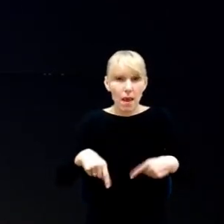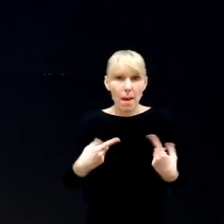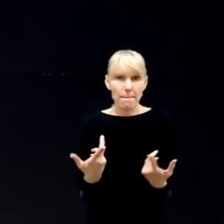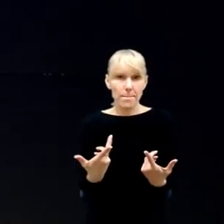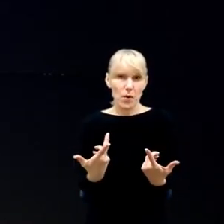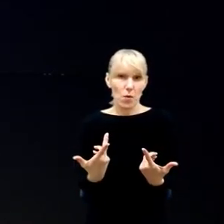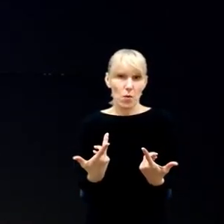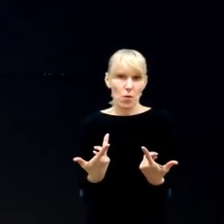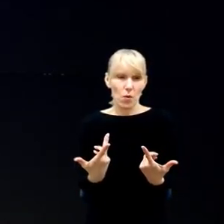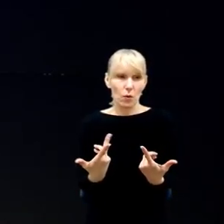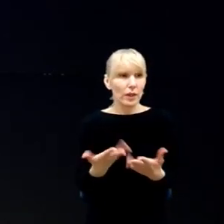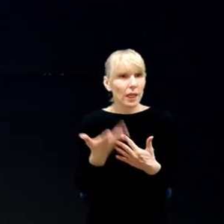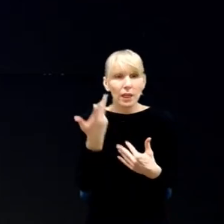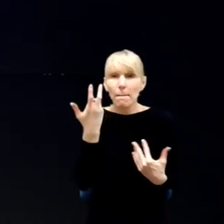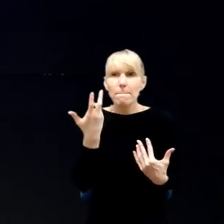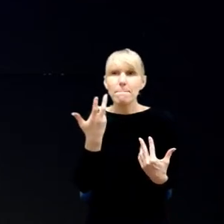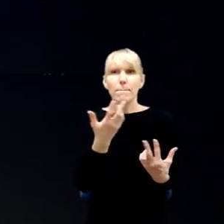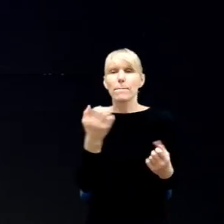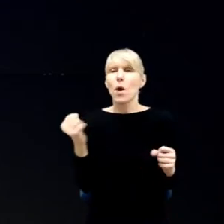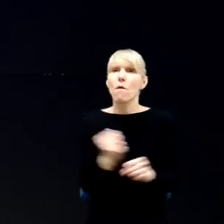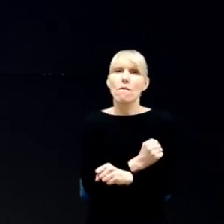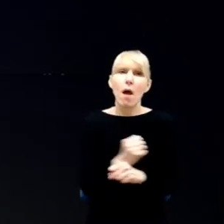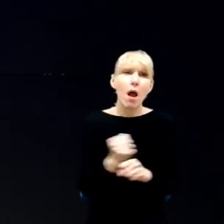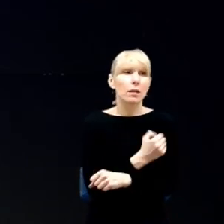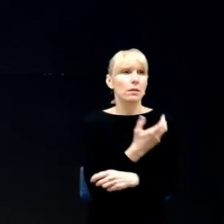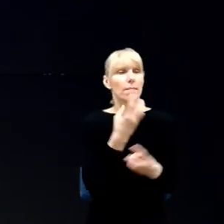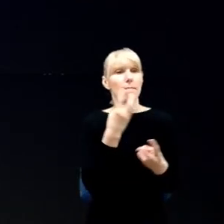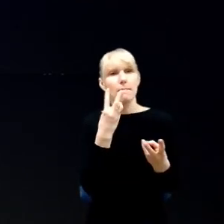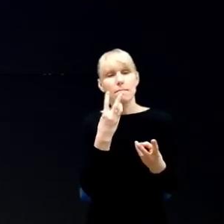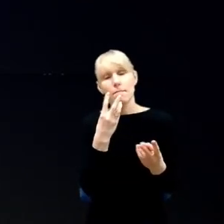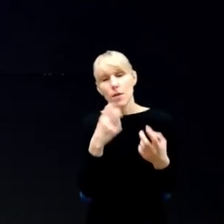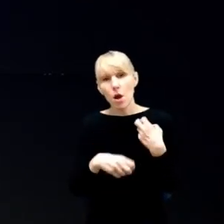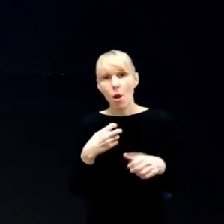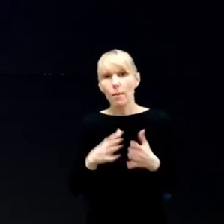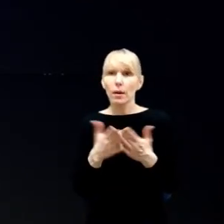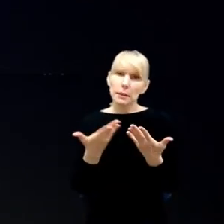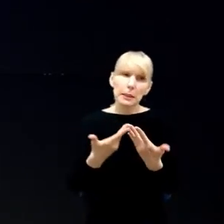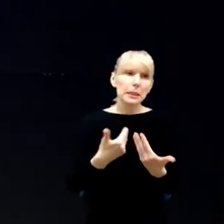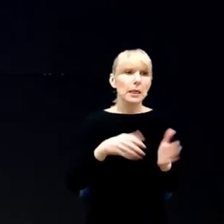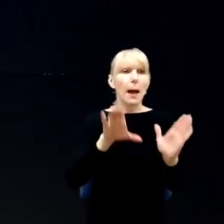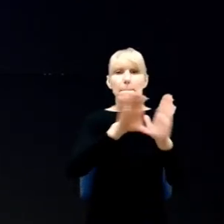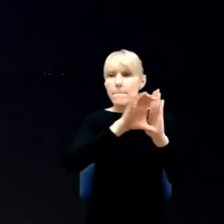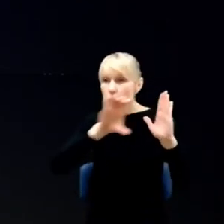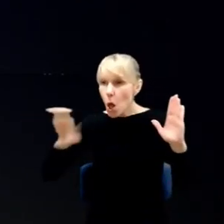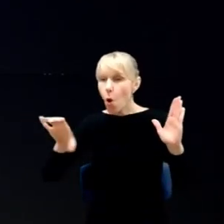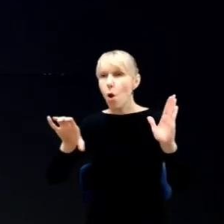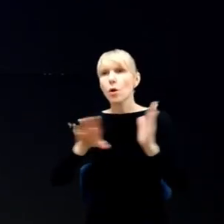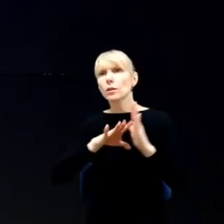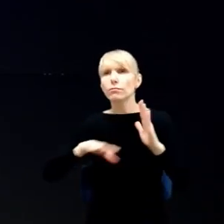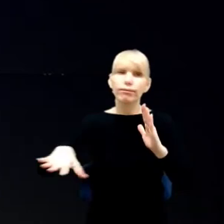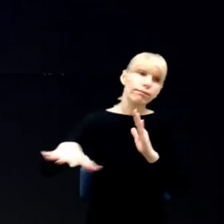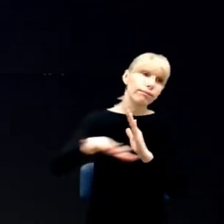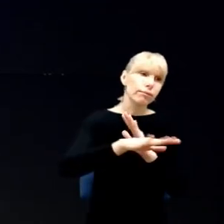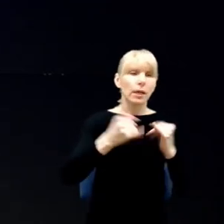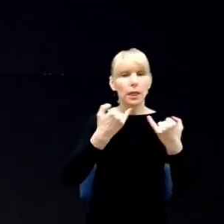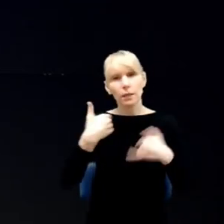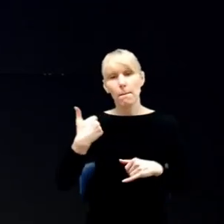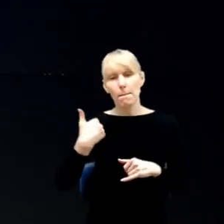Były blokowiska, były jakieś mieszkania, nikt się tak szczególnie tym nie zajmował. Jak ktoś chciał nowe mieszkanie,